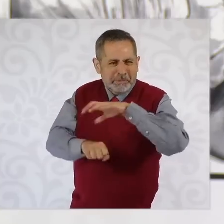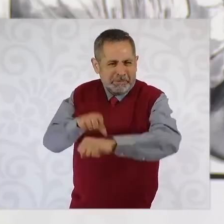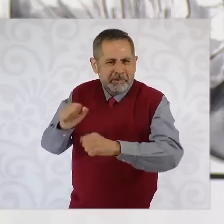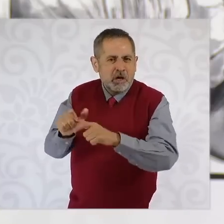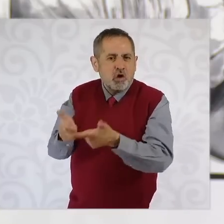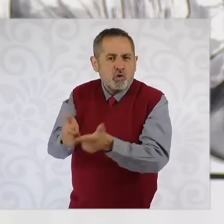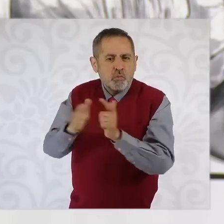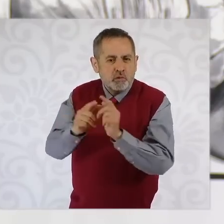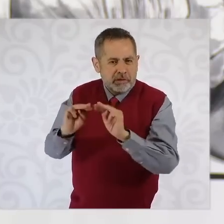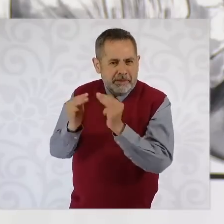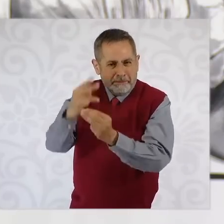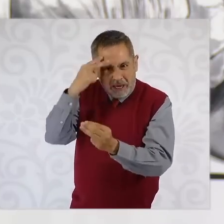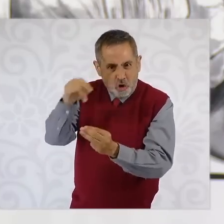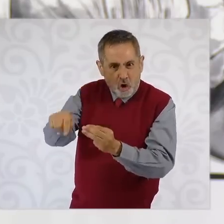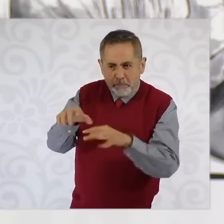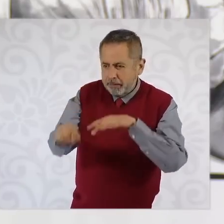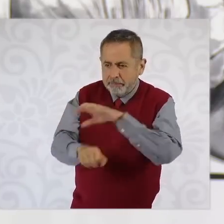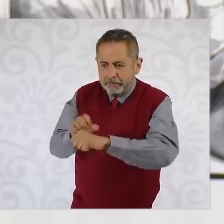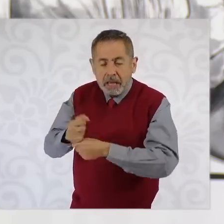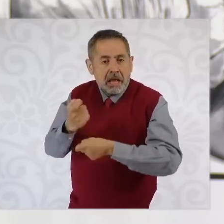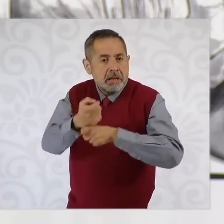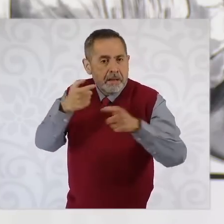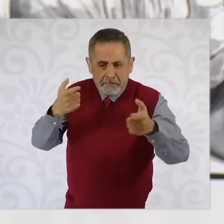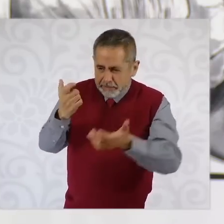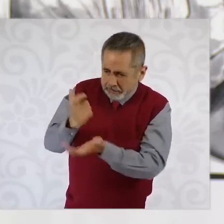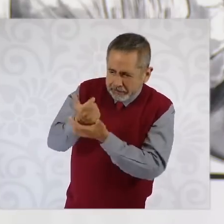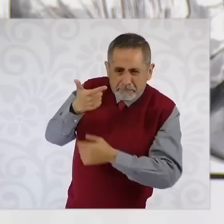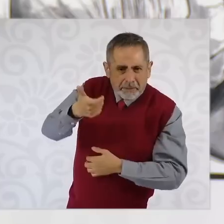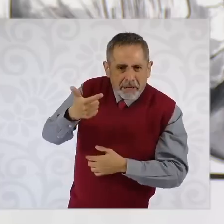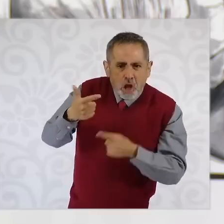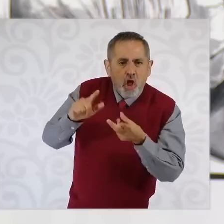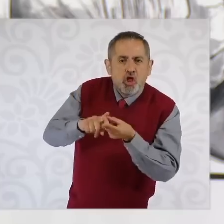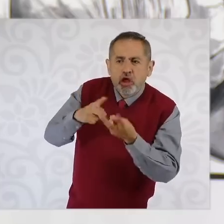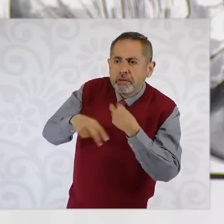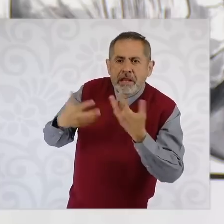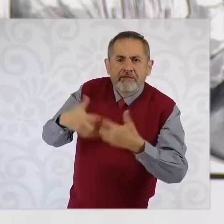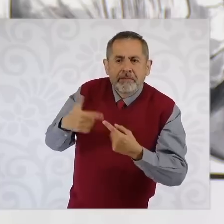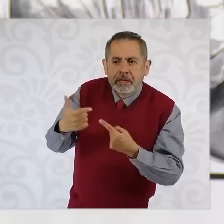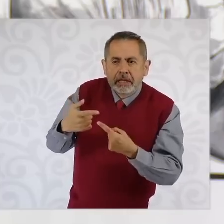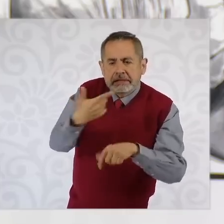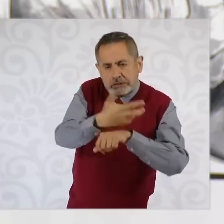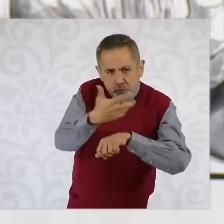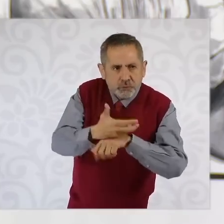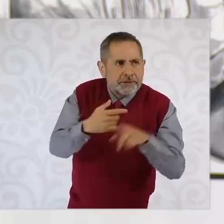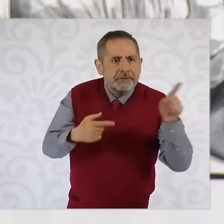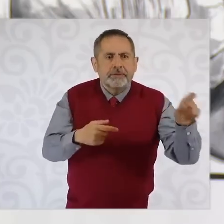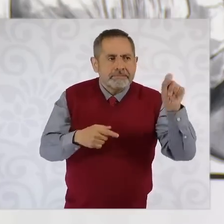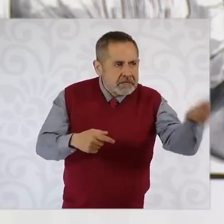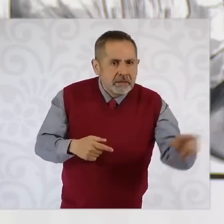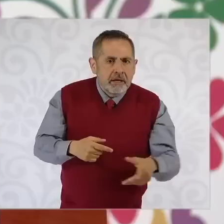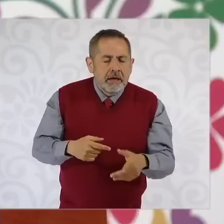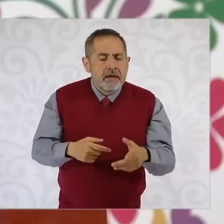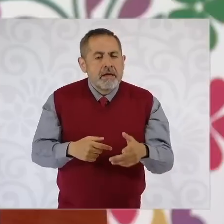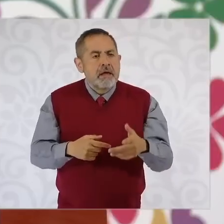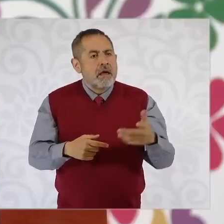en México vienen de Estados Unidos y eso es lo que se ha estado insistiendo también desde el